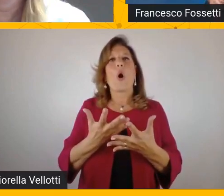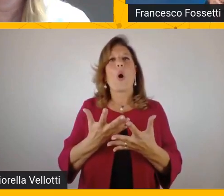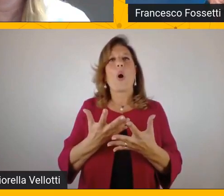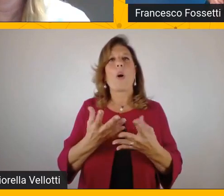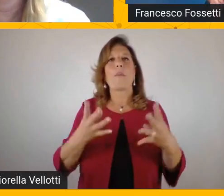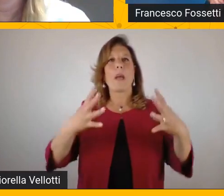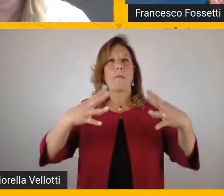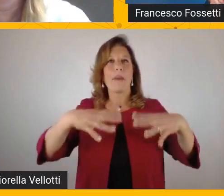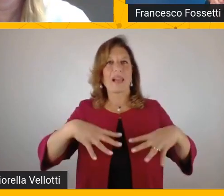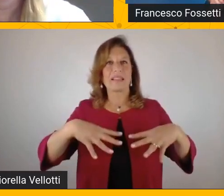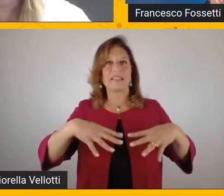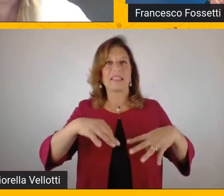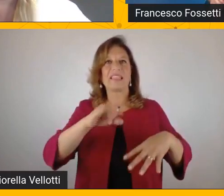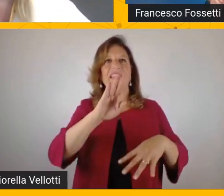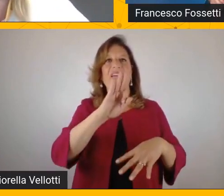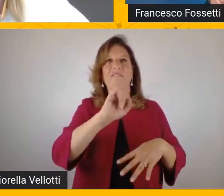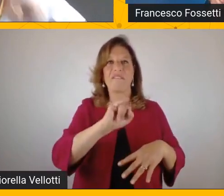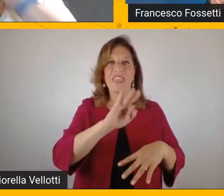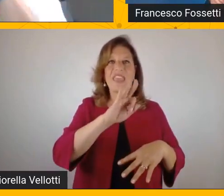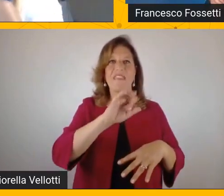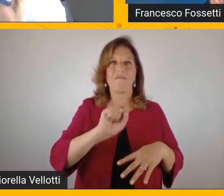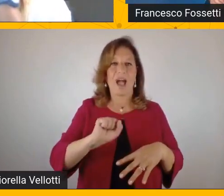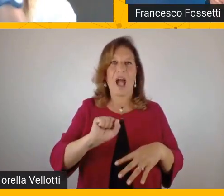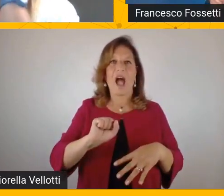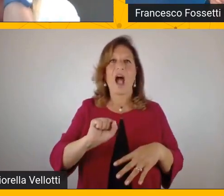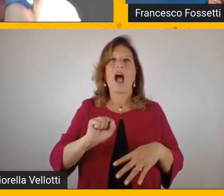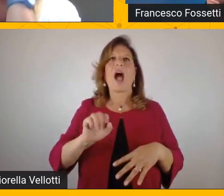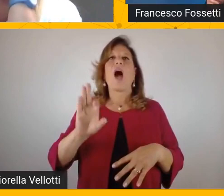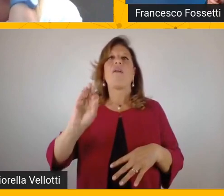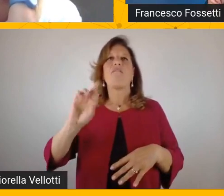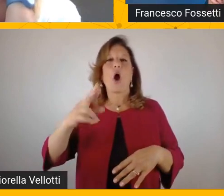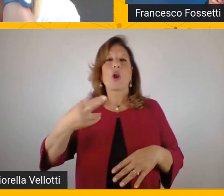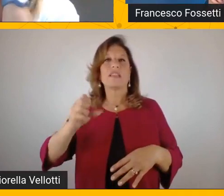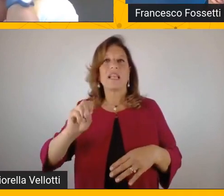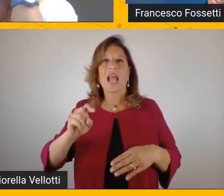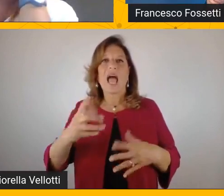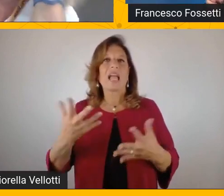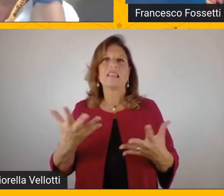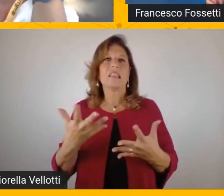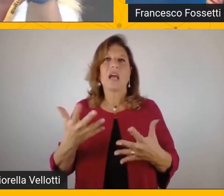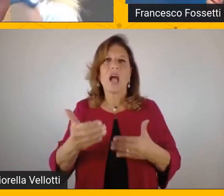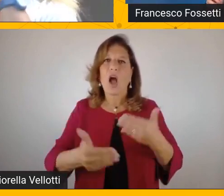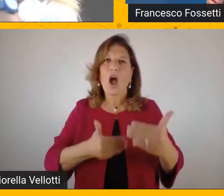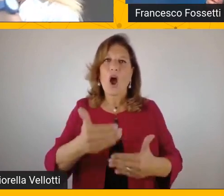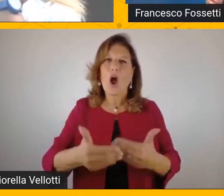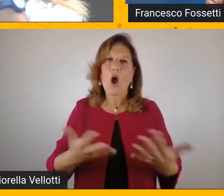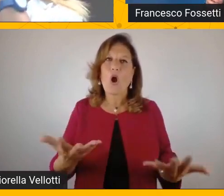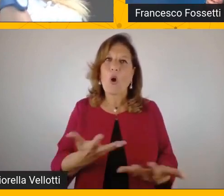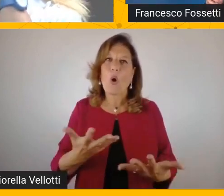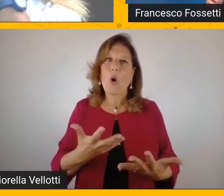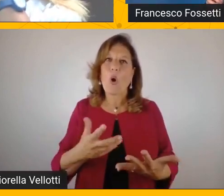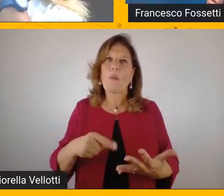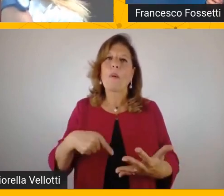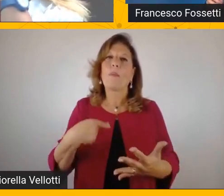le partite di Fortnite di FIFA e poi poco a poco può nemmeno